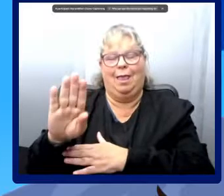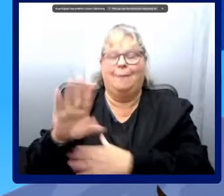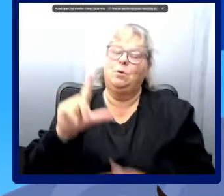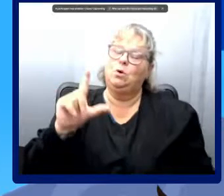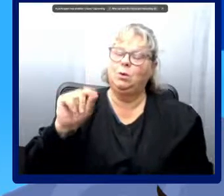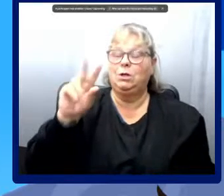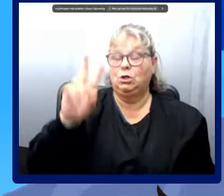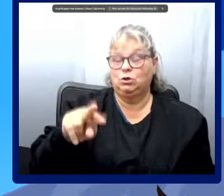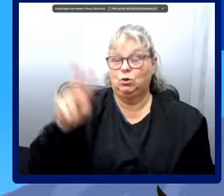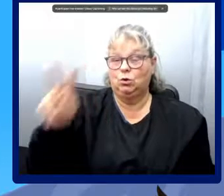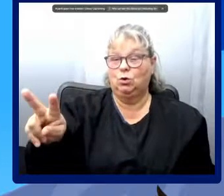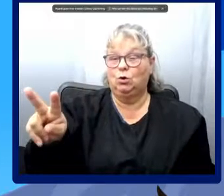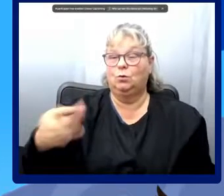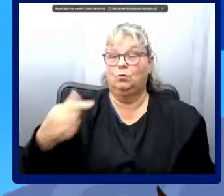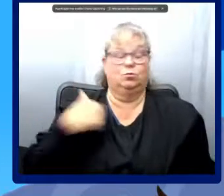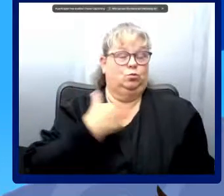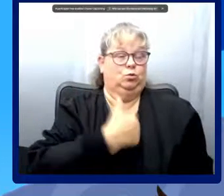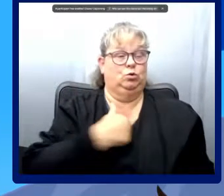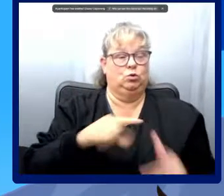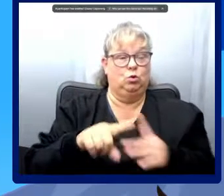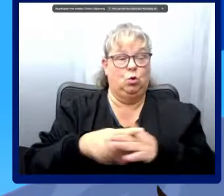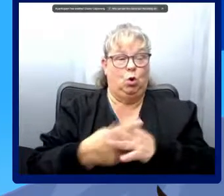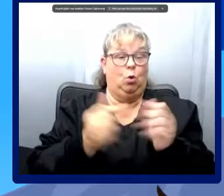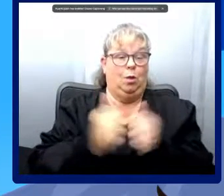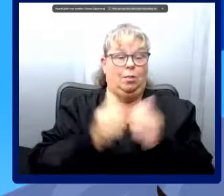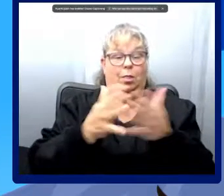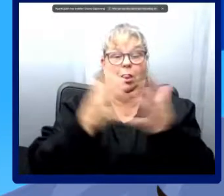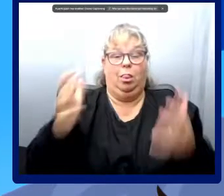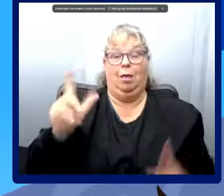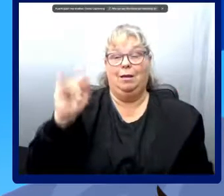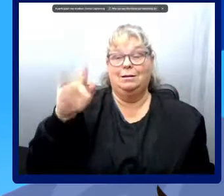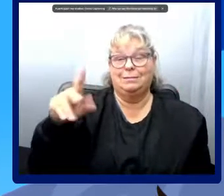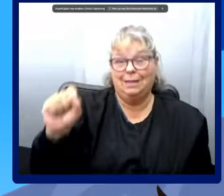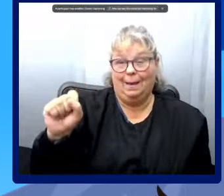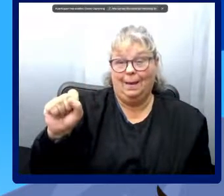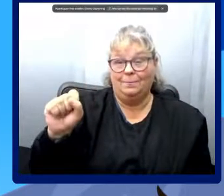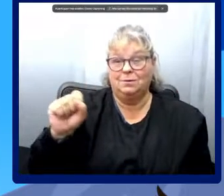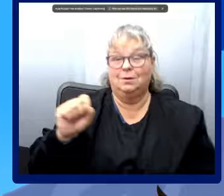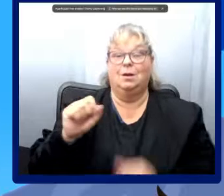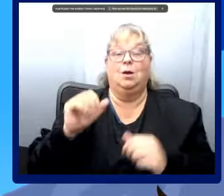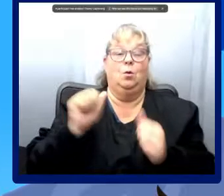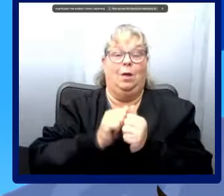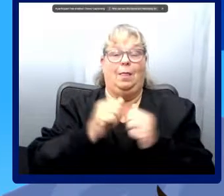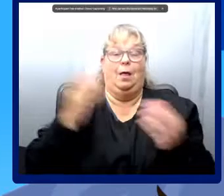Acabamos de empezar con muchos consejos de Diana Jaff sobre los flujos y continuaremos con los consejos